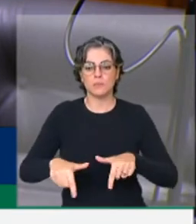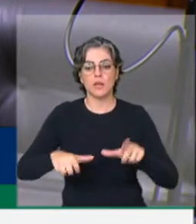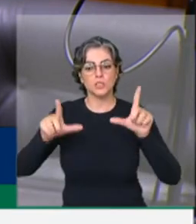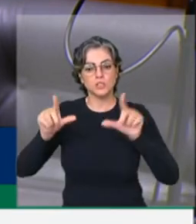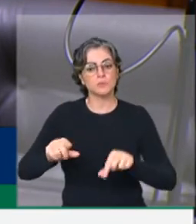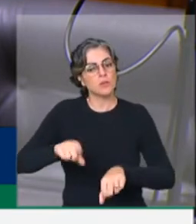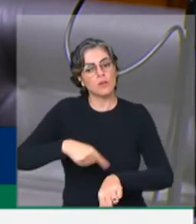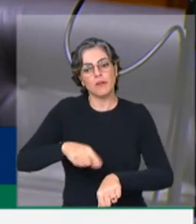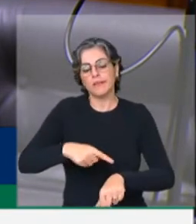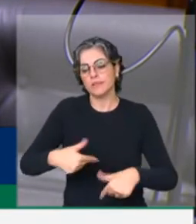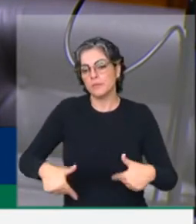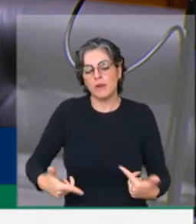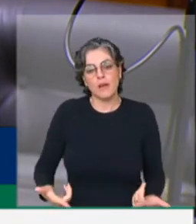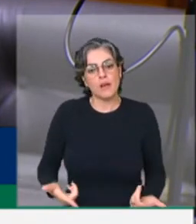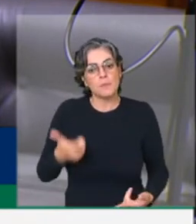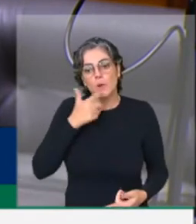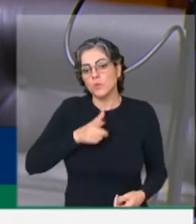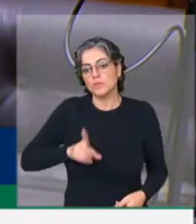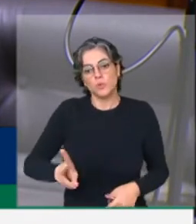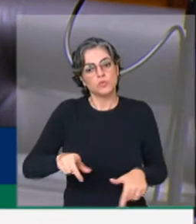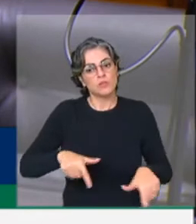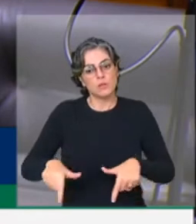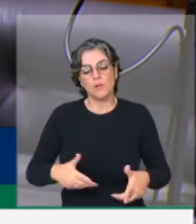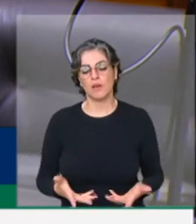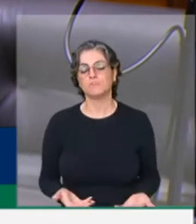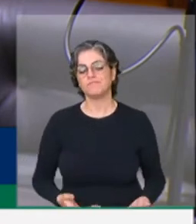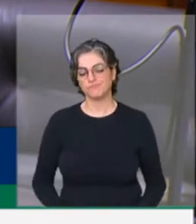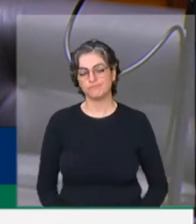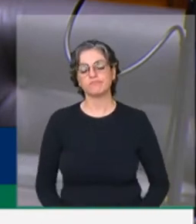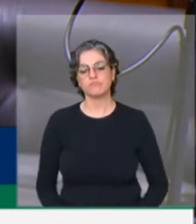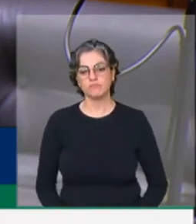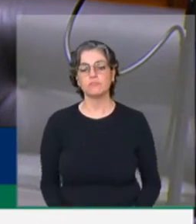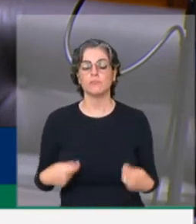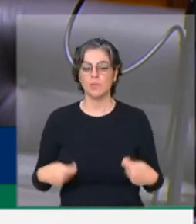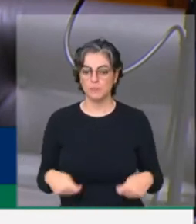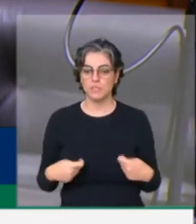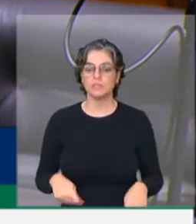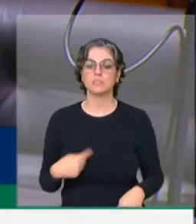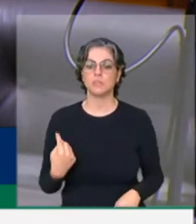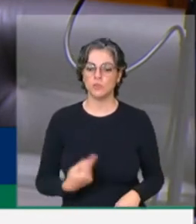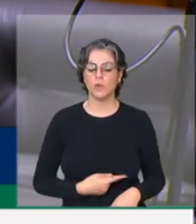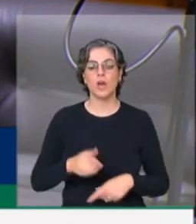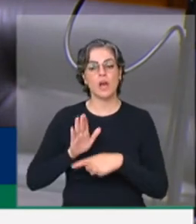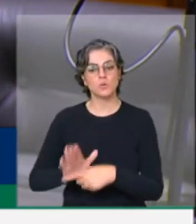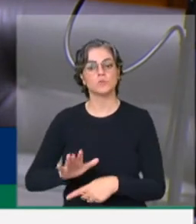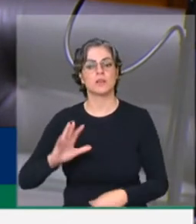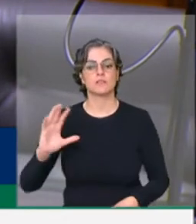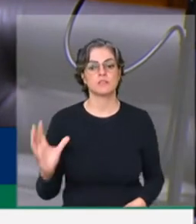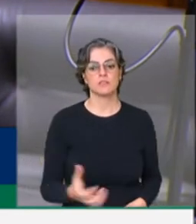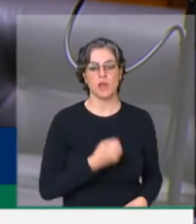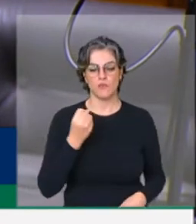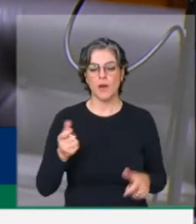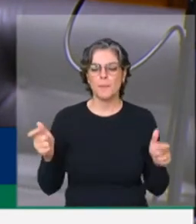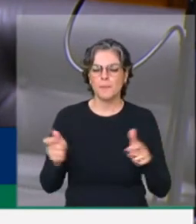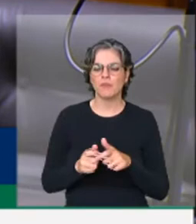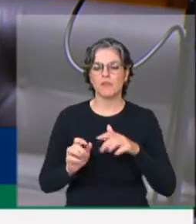REDUÇÃO DE JORNADAS PARA GARANTIRMOS EMPREGOS. NÓS PRECISAMOS TAMBÉM AJUDAR A SALVAR MICRO, PEQUENAS, MÉDIAS E GRANDES EMPRESAS